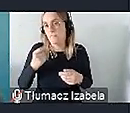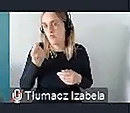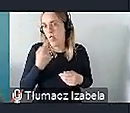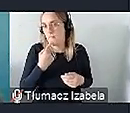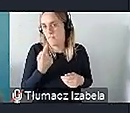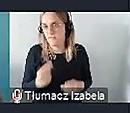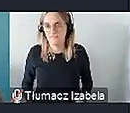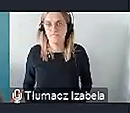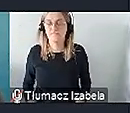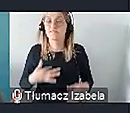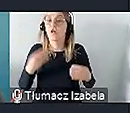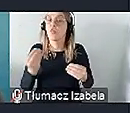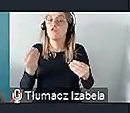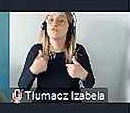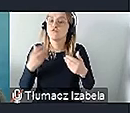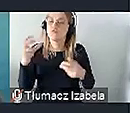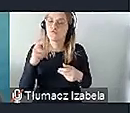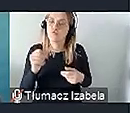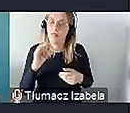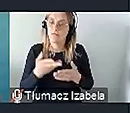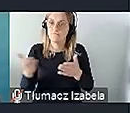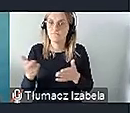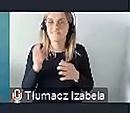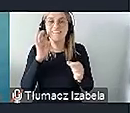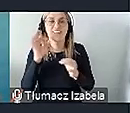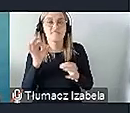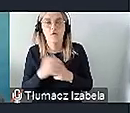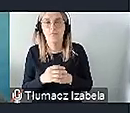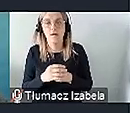Natomiast chciałbym na czacie państwa prosić o informację zwrotną,